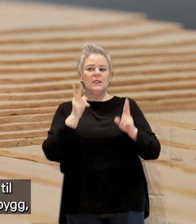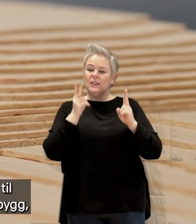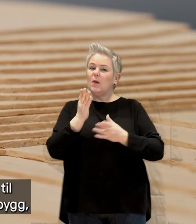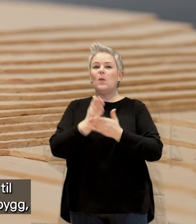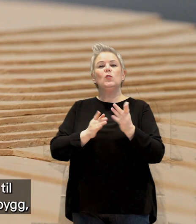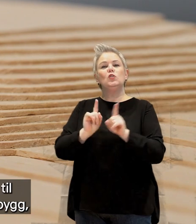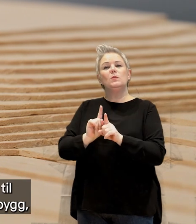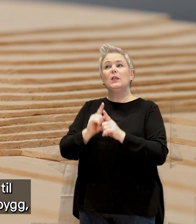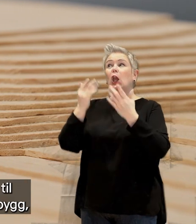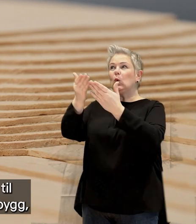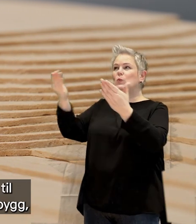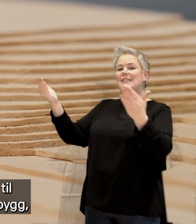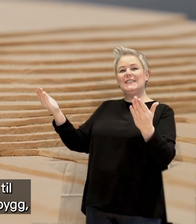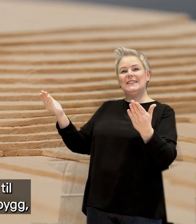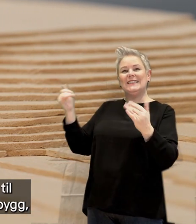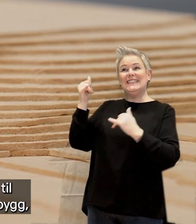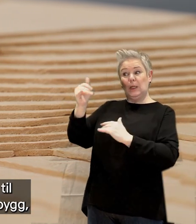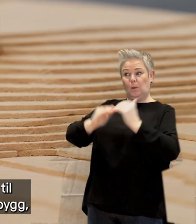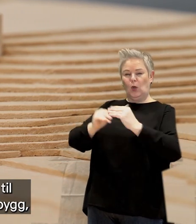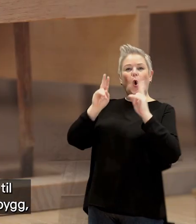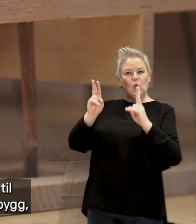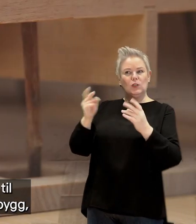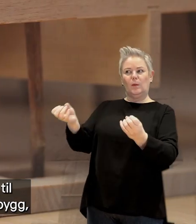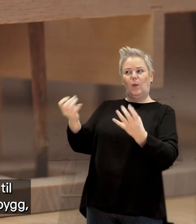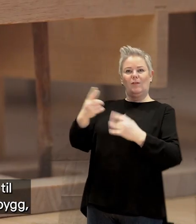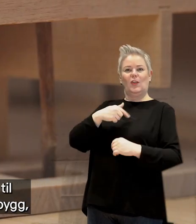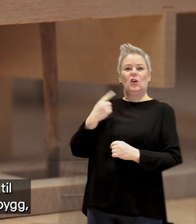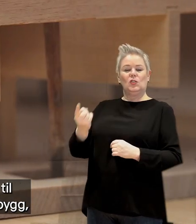skulle virke på oss. I tillegg til at han tegnet flere museumsbygg,